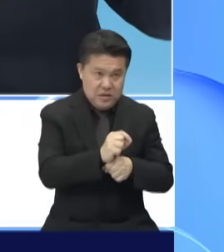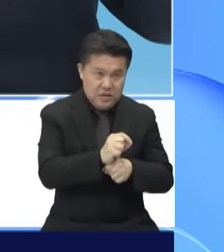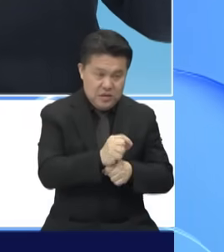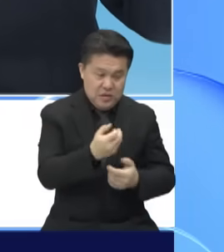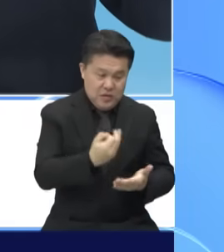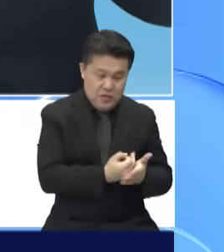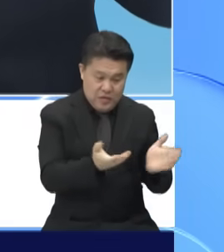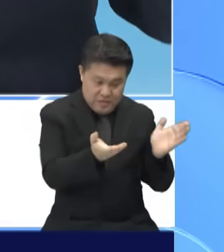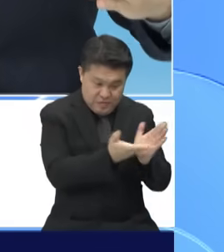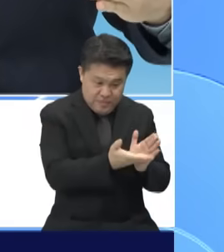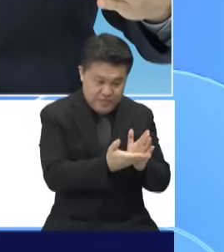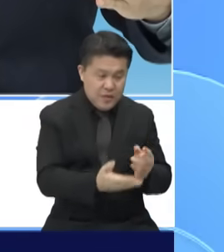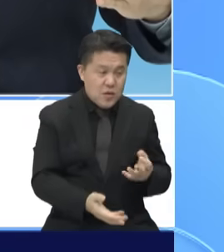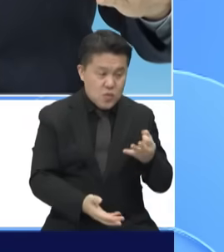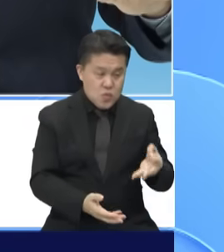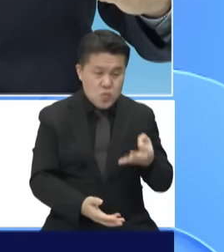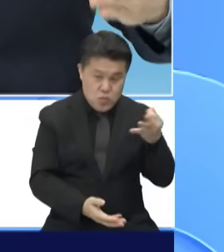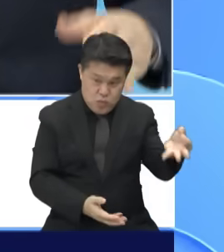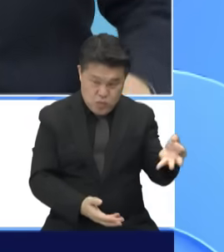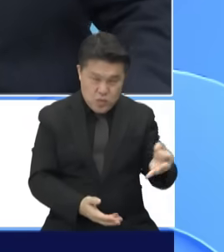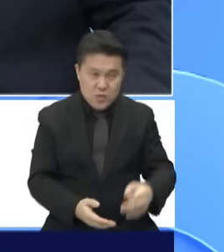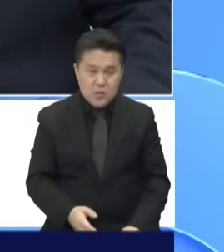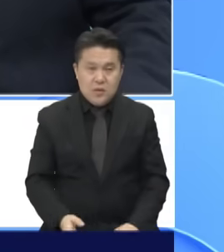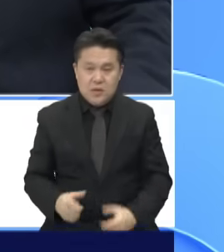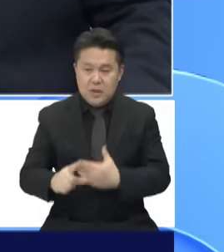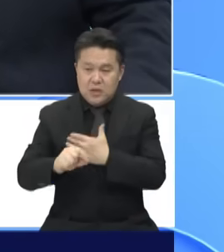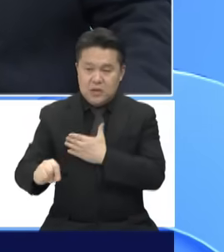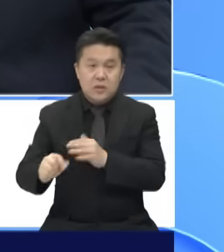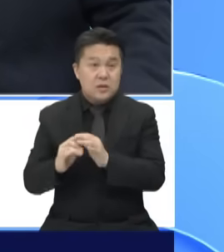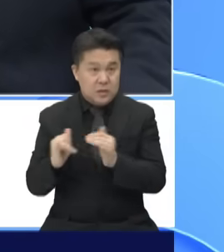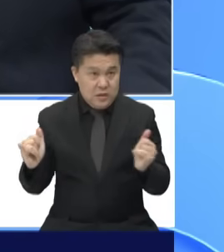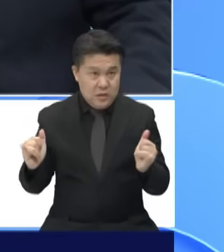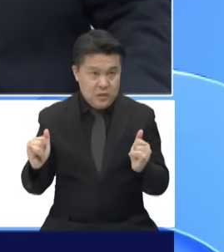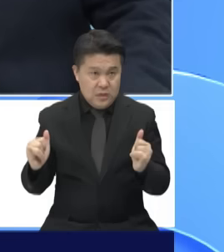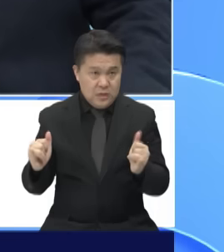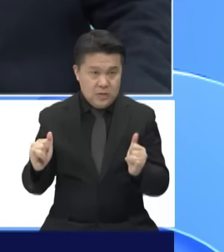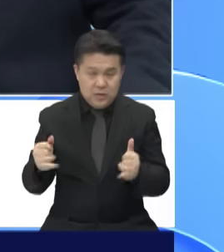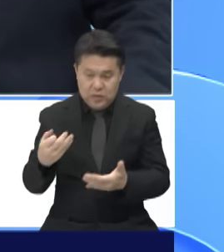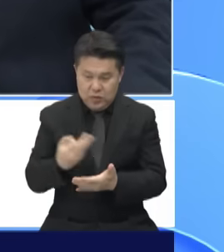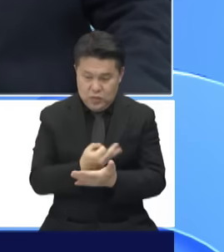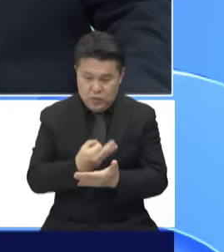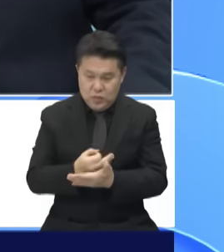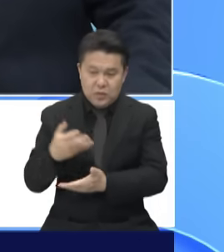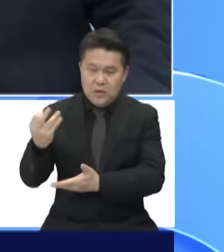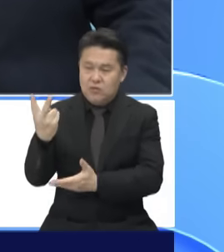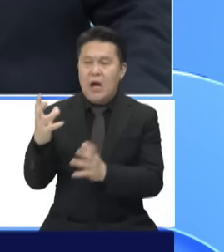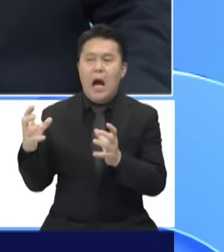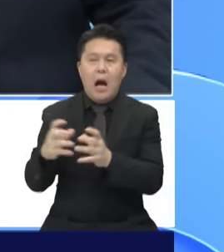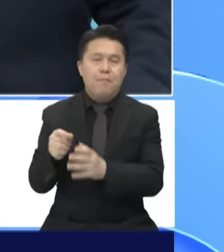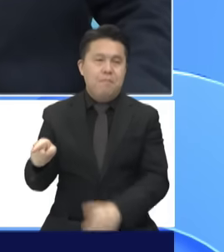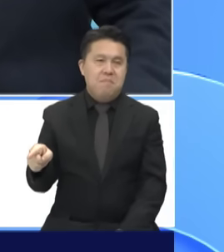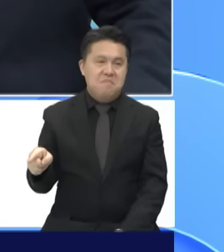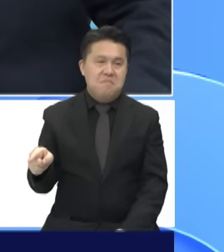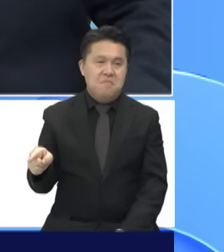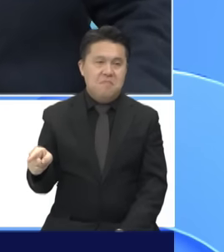따라서 보험료의 수준이 결정이 되고요. 반면에 지역가입자 같은 경우에는 소득뿐만 아니라 재산 기준이 함께 포함이 됩니다.